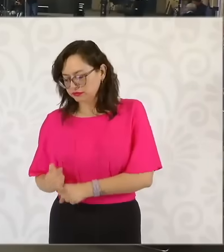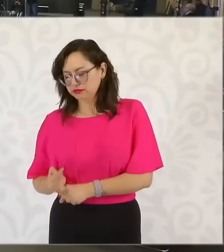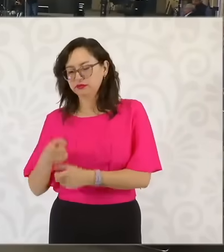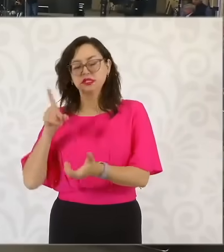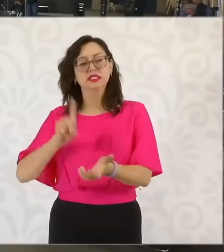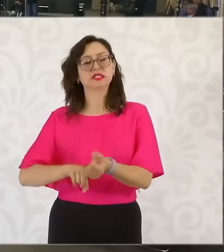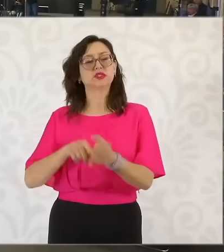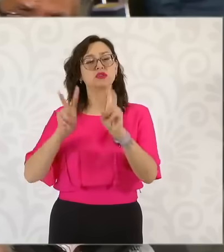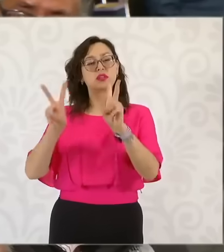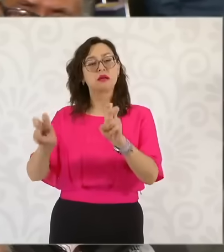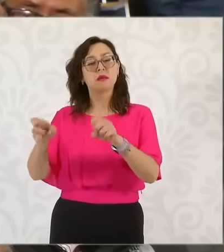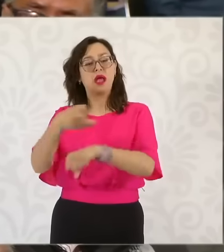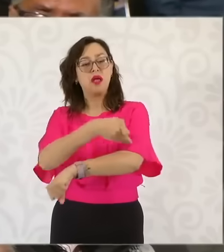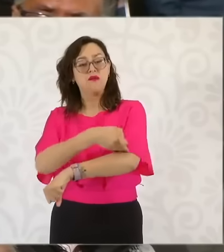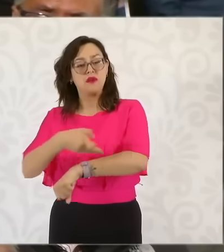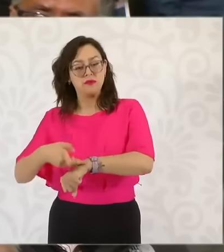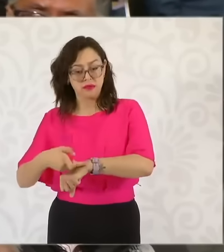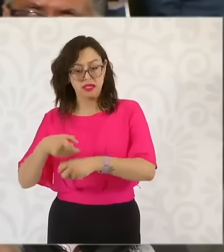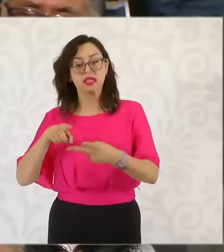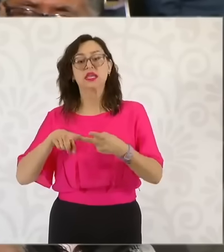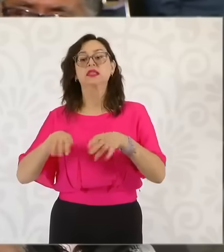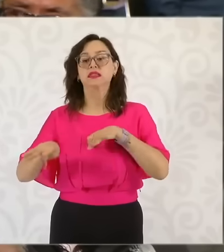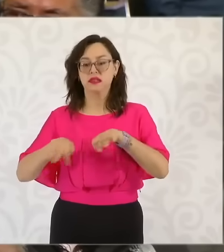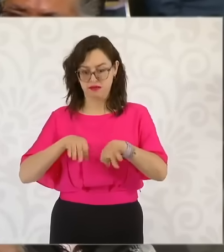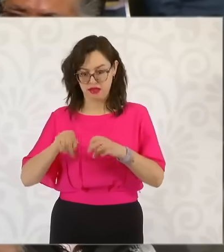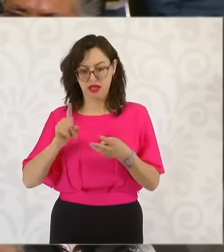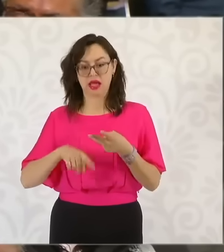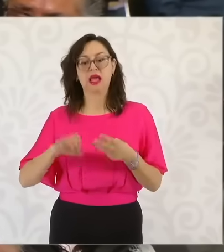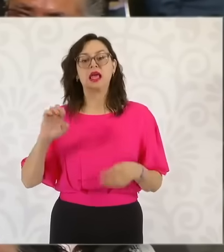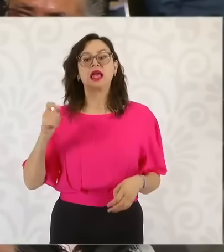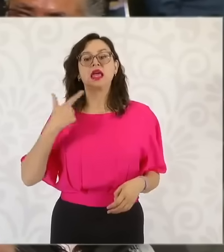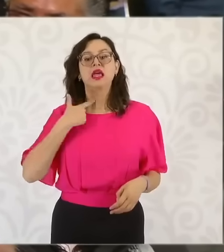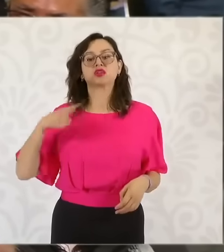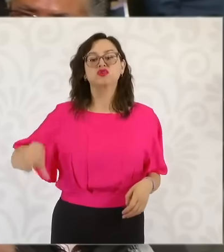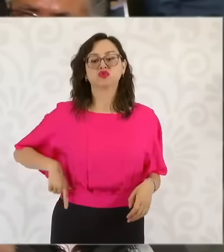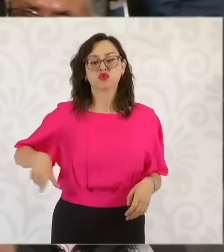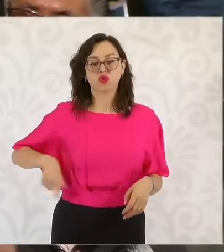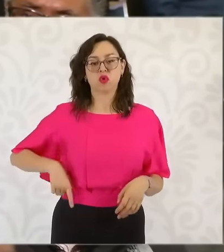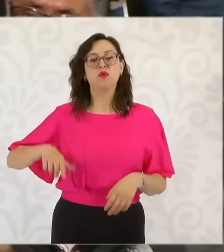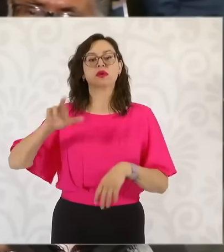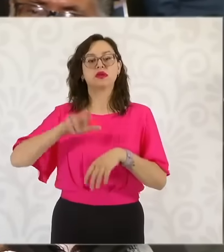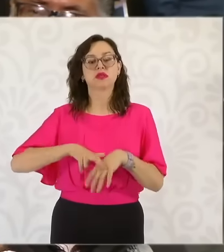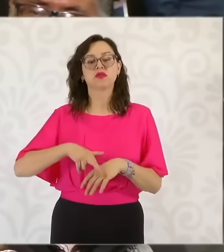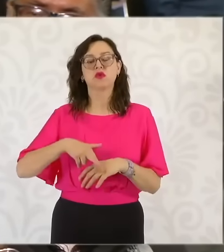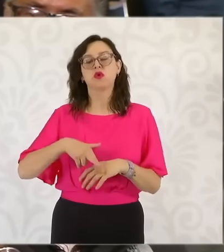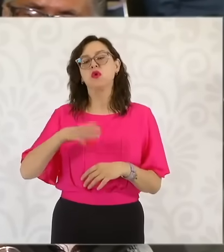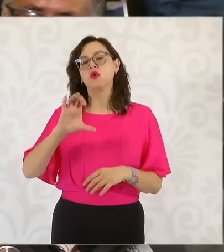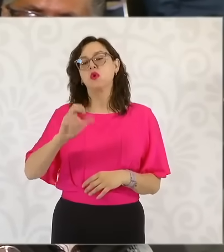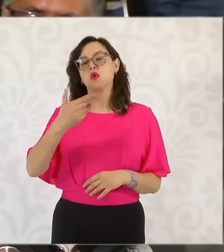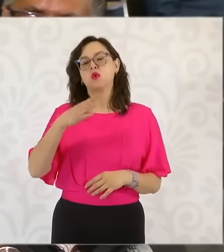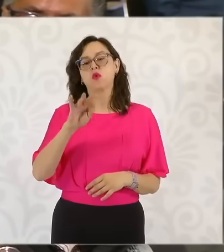también subordinados y el propio exgobnador de Morelos Cuautemoc Blanco en este expediente de